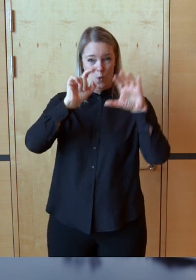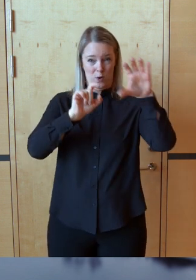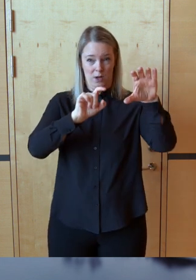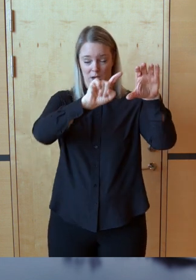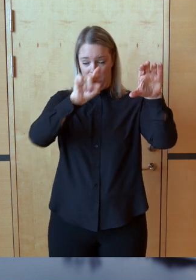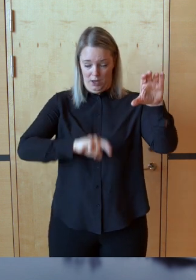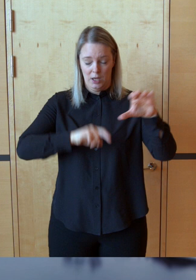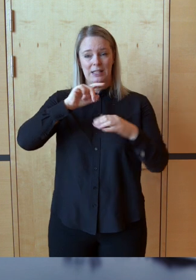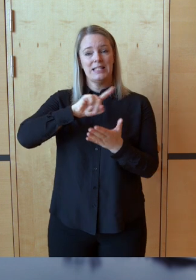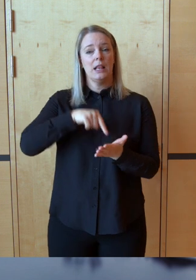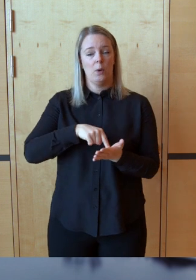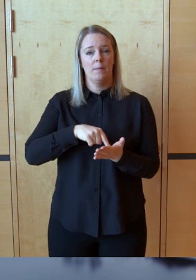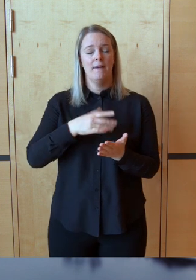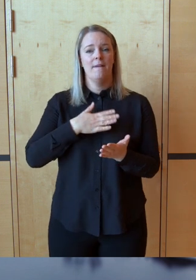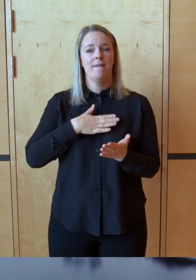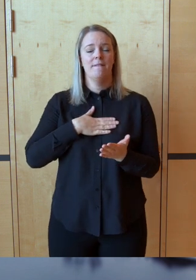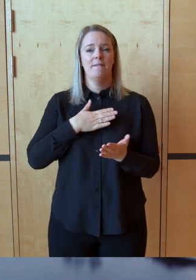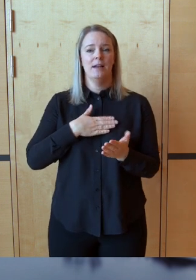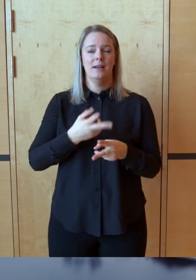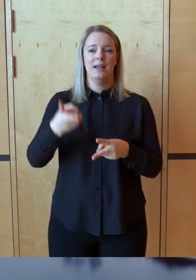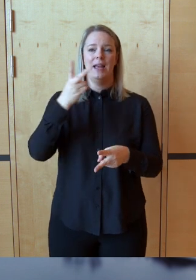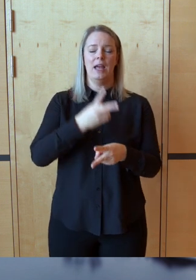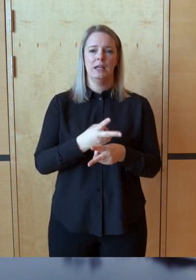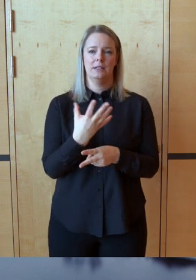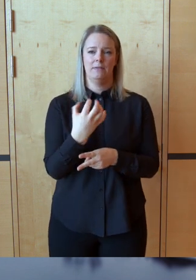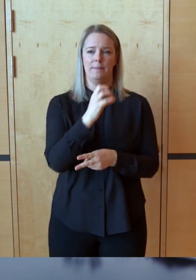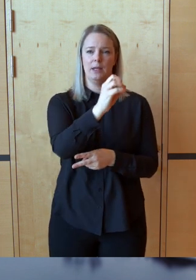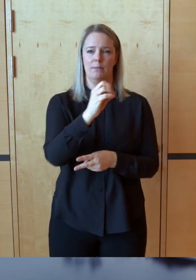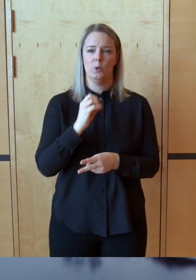Så vill man lägga på 50 % på den resan Men alltså det tar